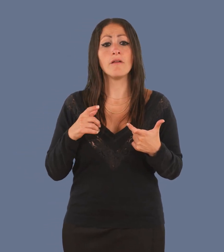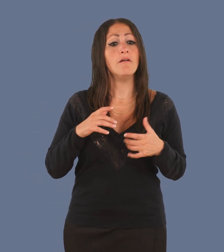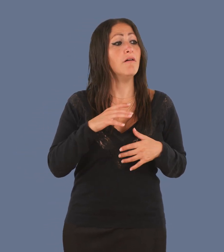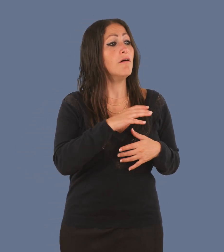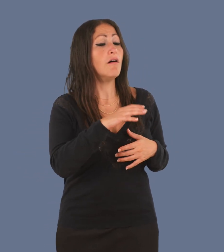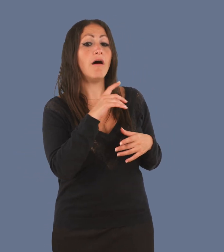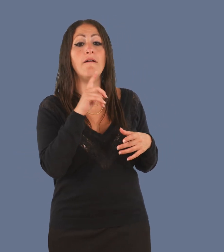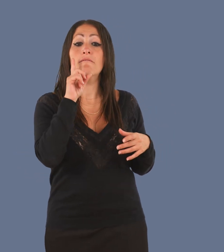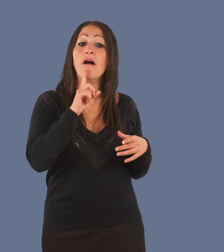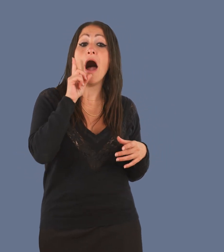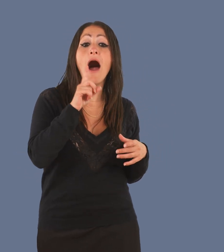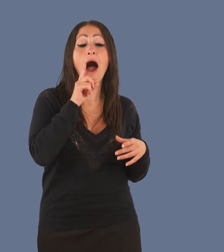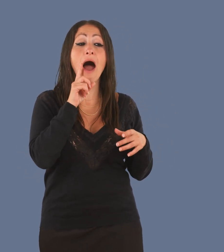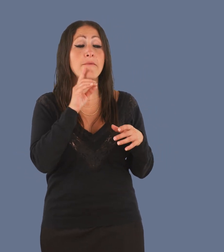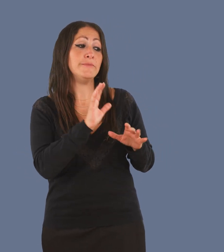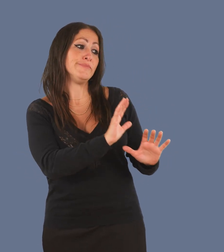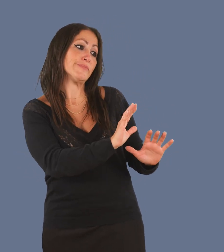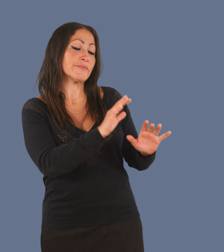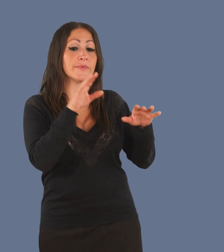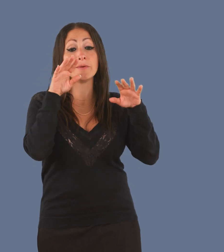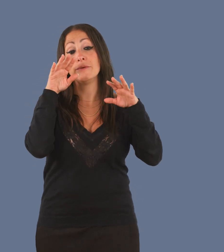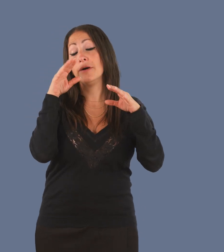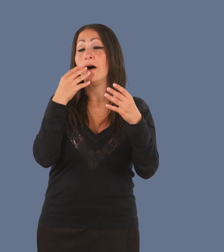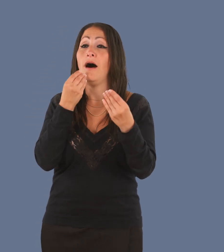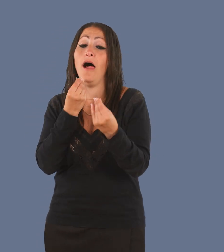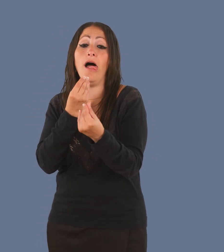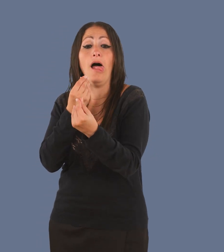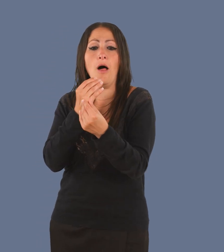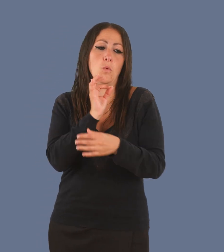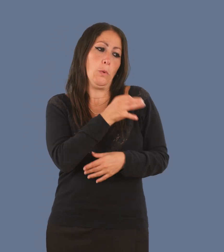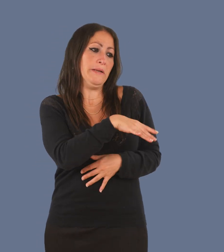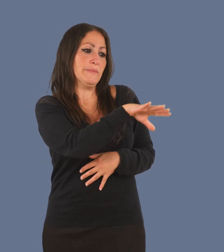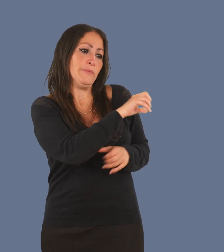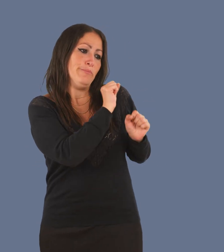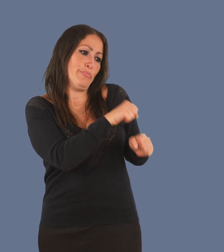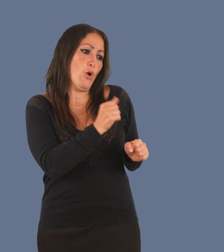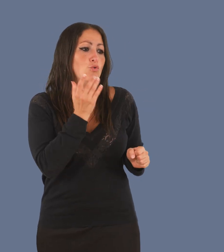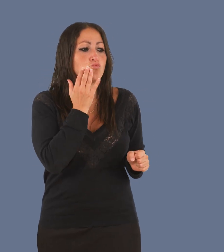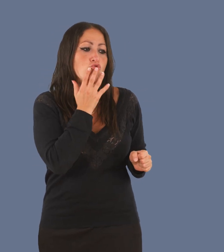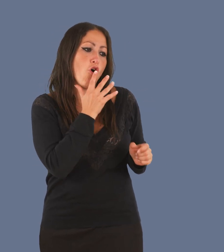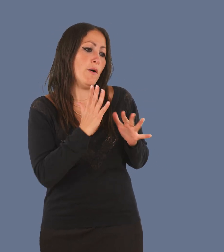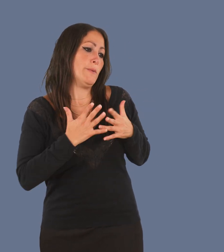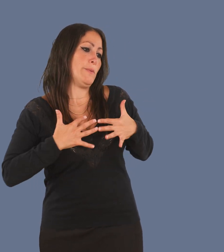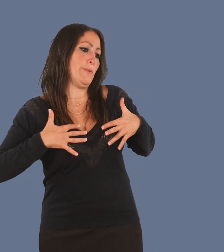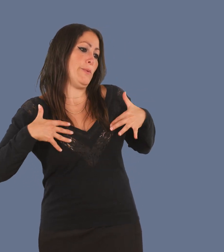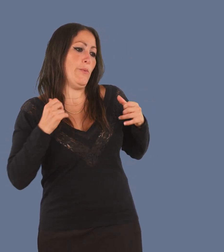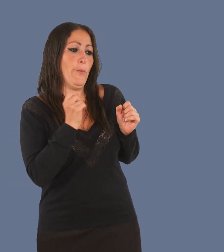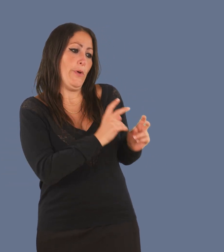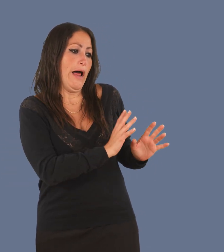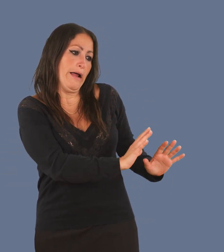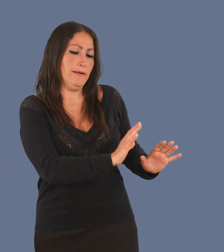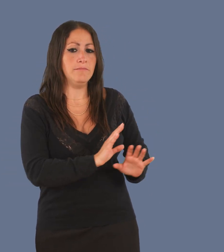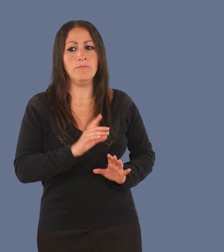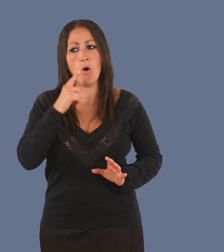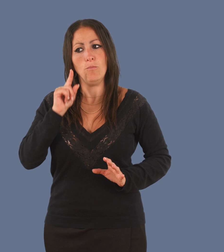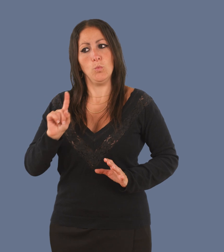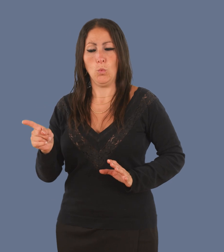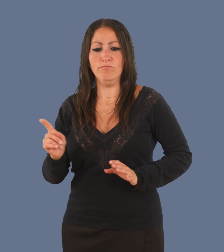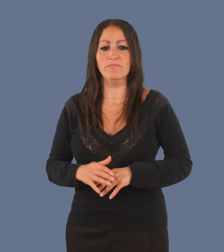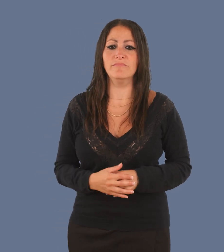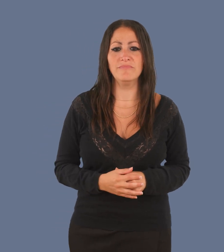réservant aux femmes la séduction par la couleur et l’ornement.